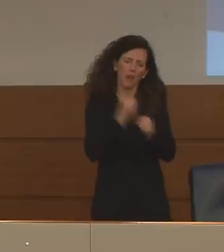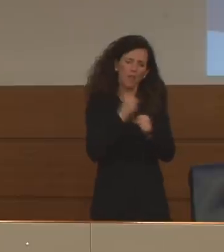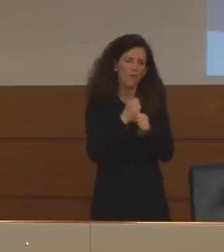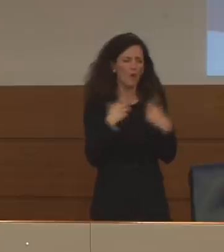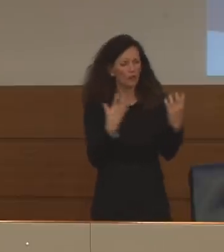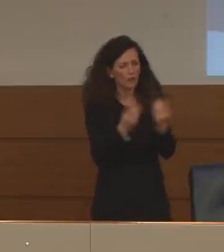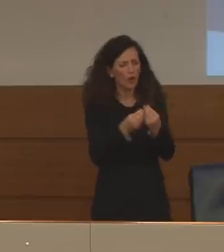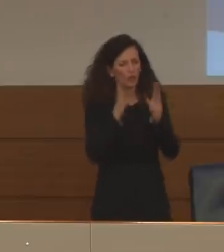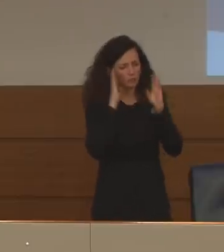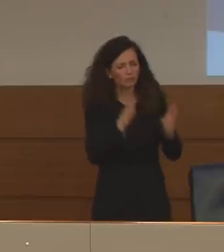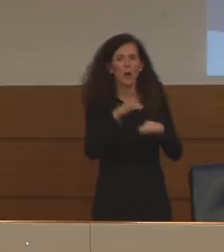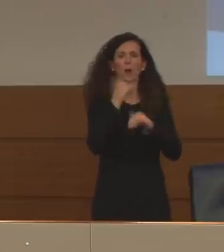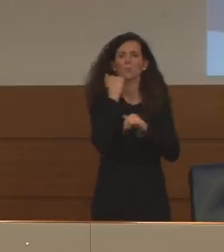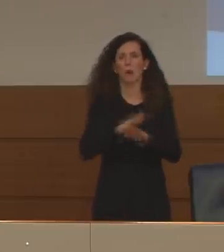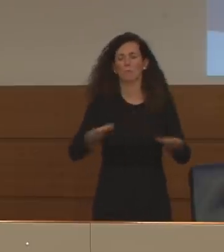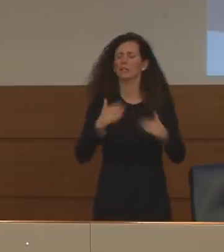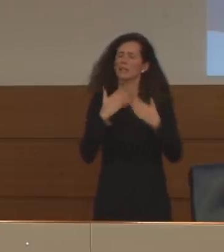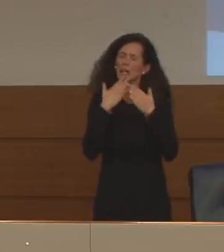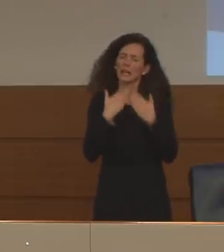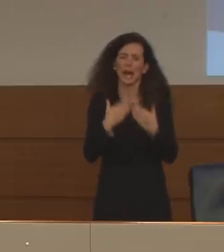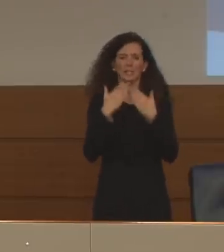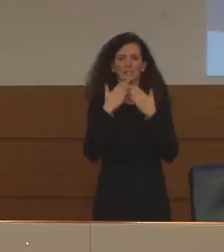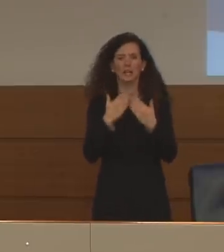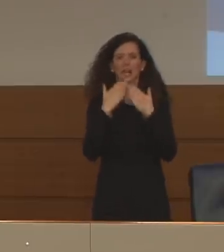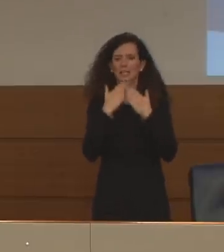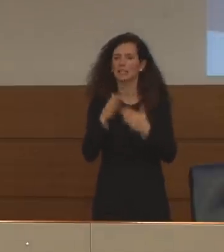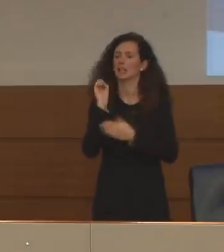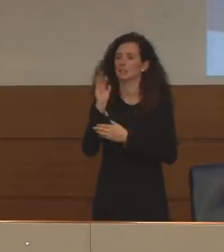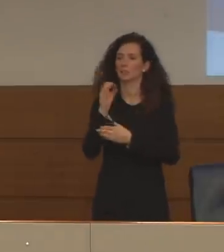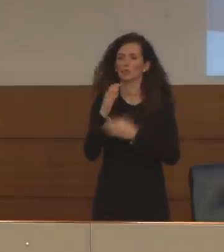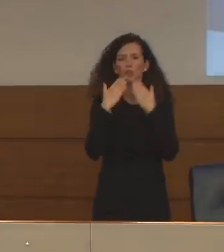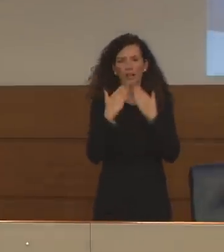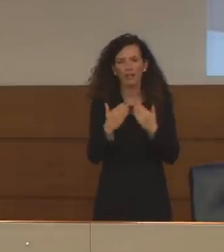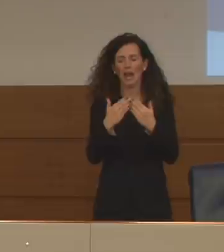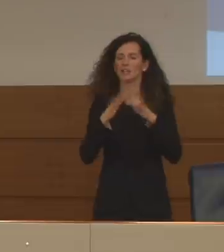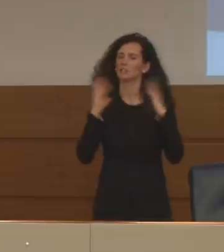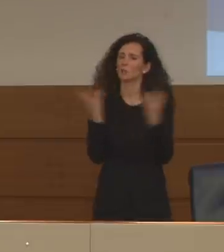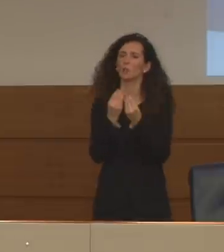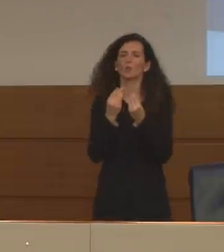cuore per quello che stanno facendo. Grazie di cuore, ci associamo tutti.